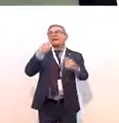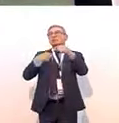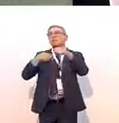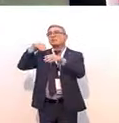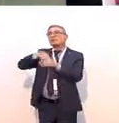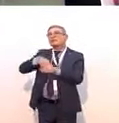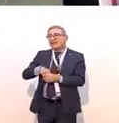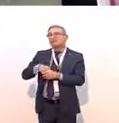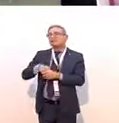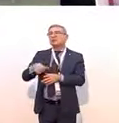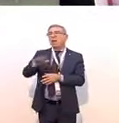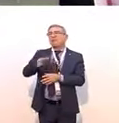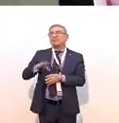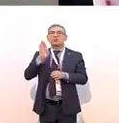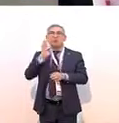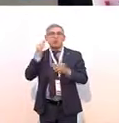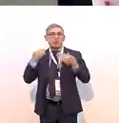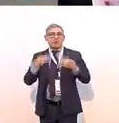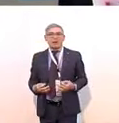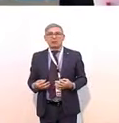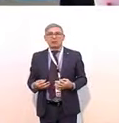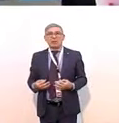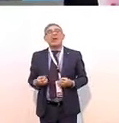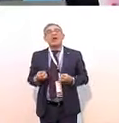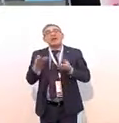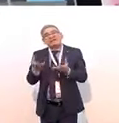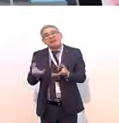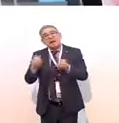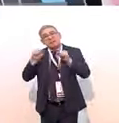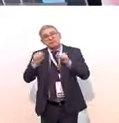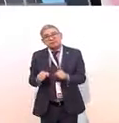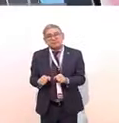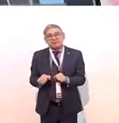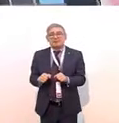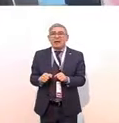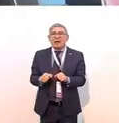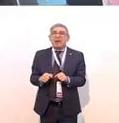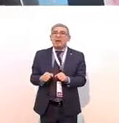e le consente, nonostante tutto quello che è successo, di avere una nuova vita.